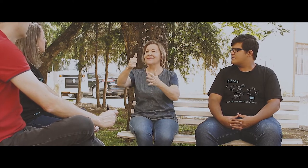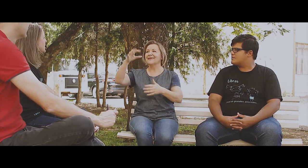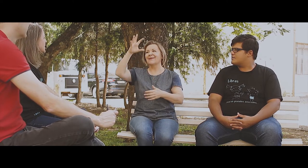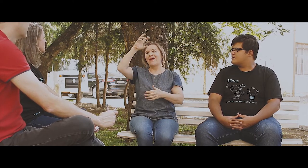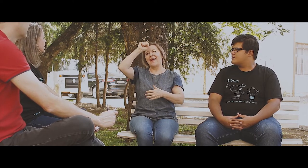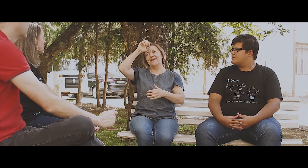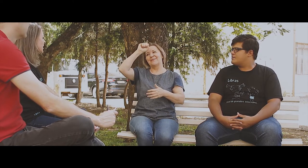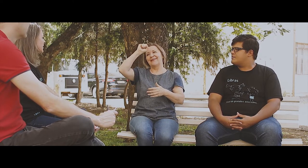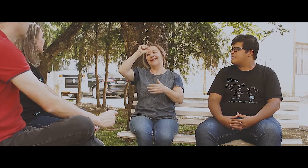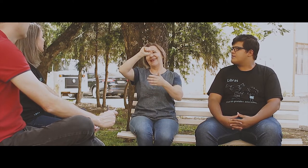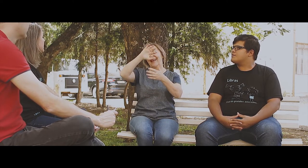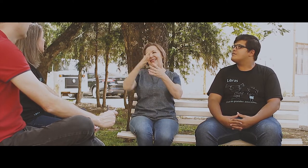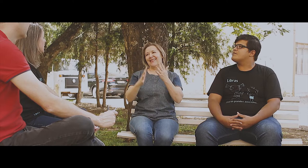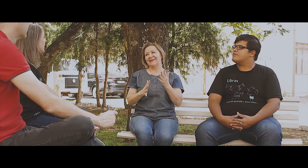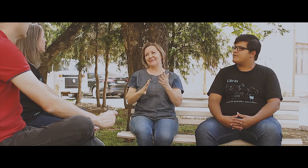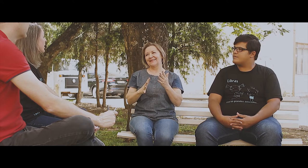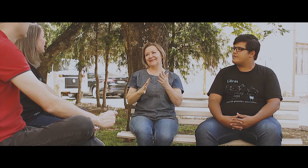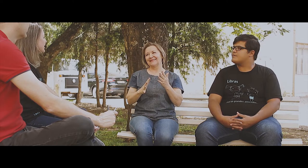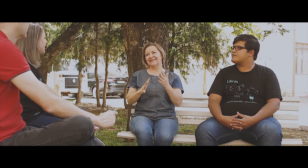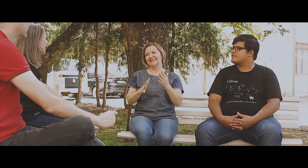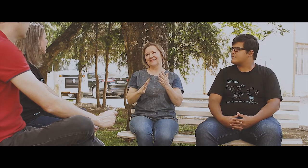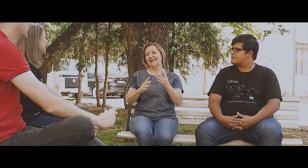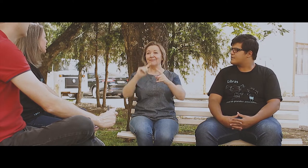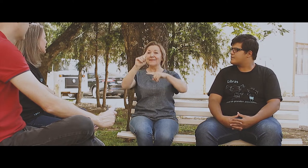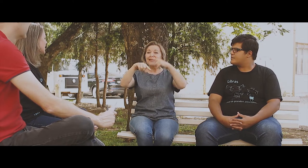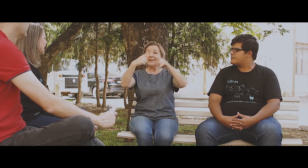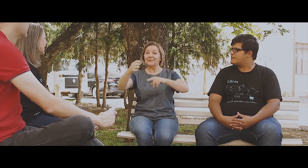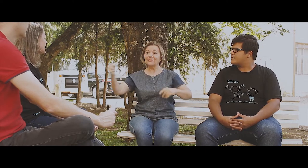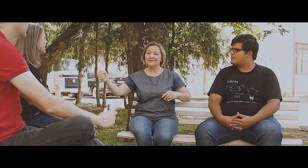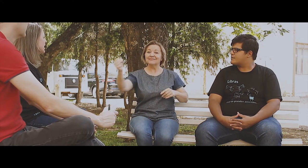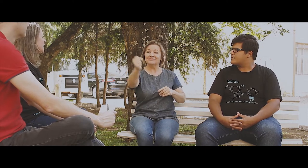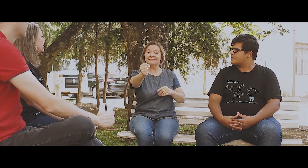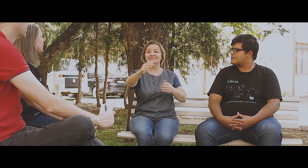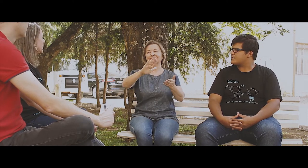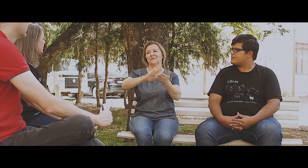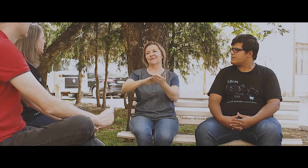precisa o que? Ele precisa primeiro aprender a Língua de Sinais para depois